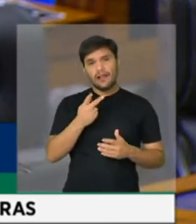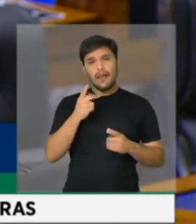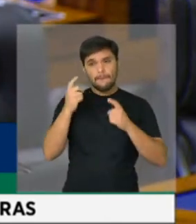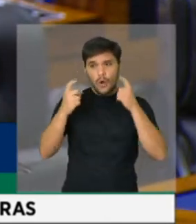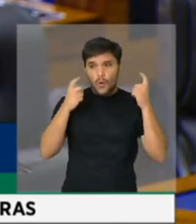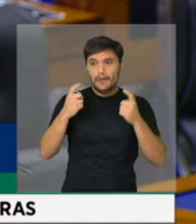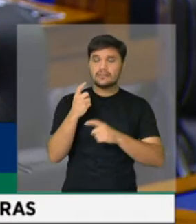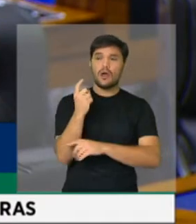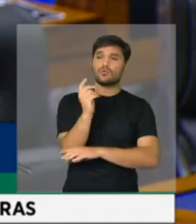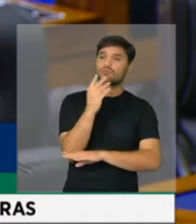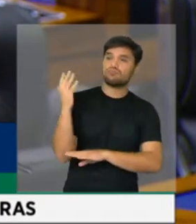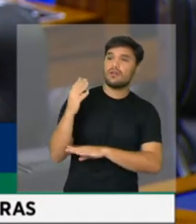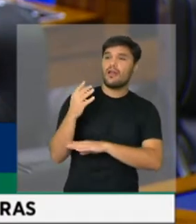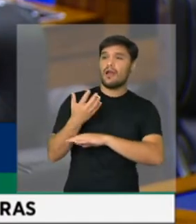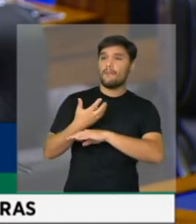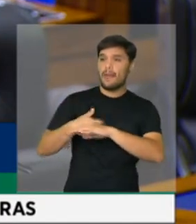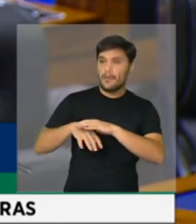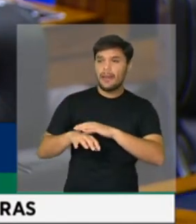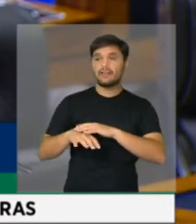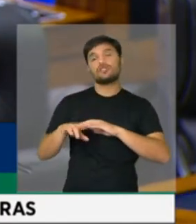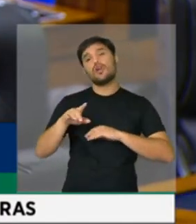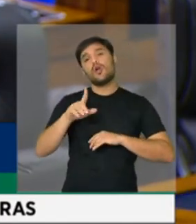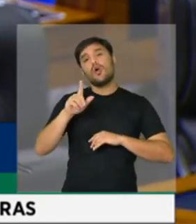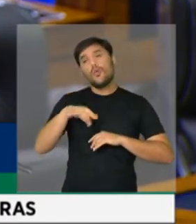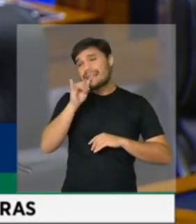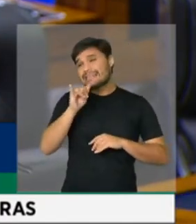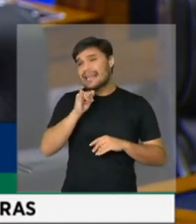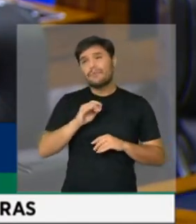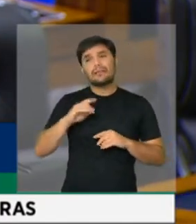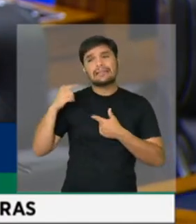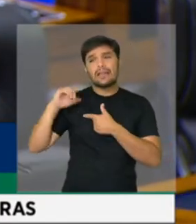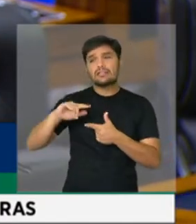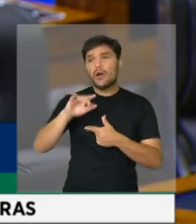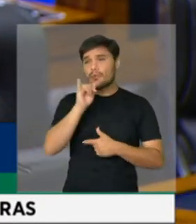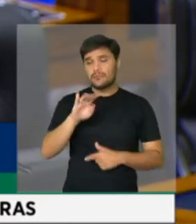ELETROBRAS. E QUE A EMPRESA PRIVADA NÃO O FEZ. TAMBÉM UM OUTRO EXEMPLO, É IMPORTANTE